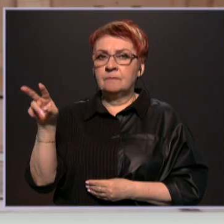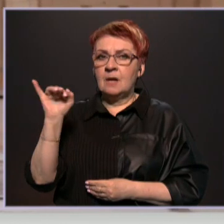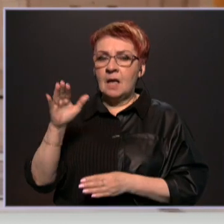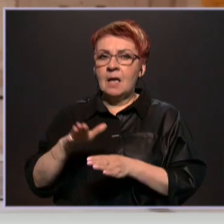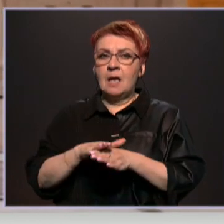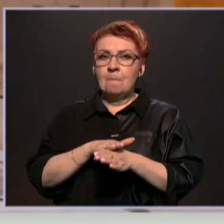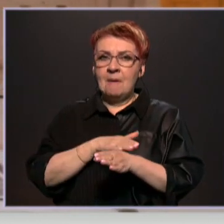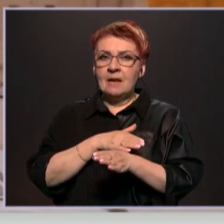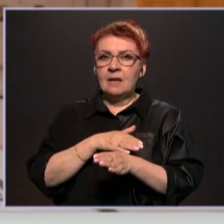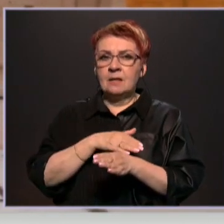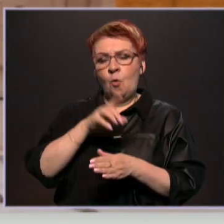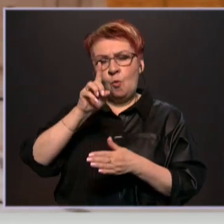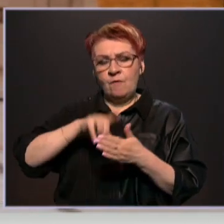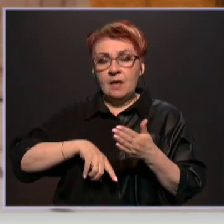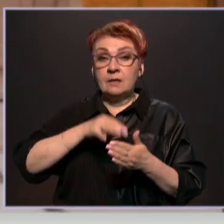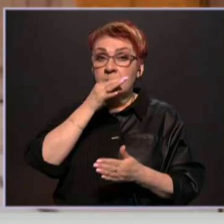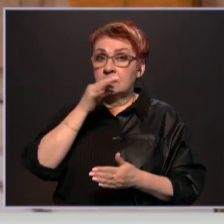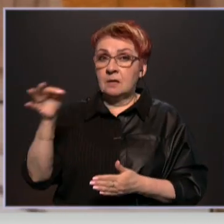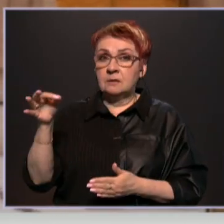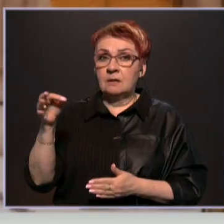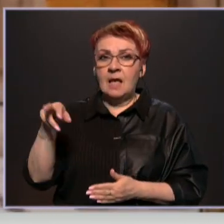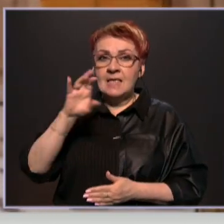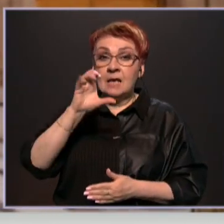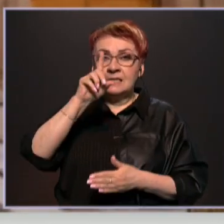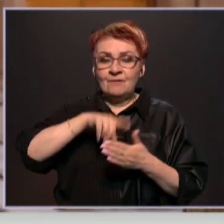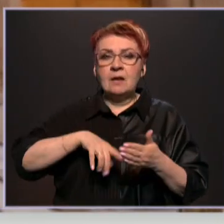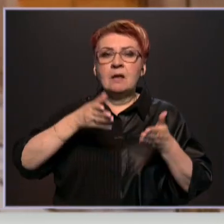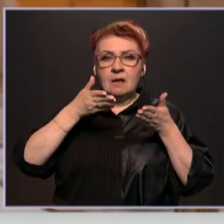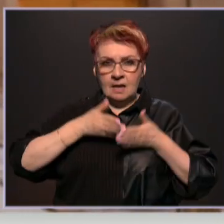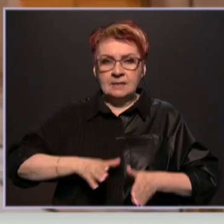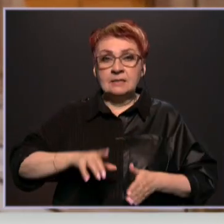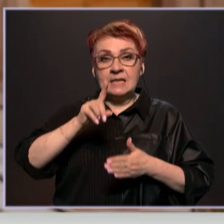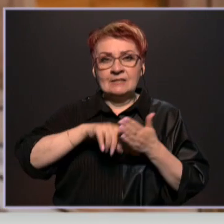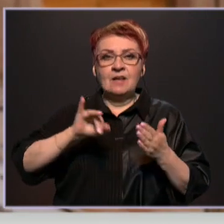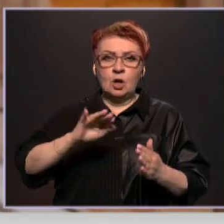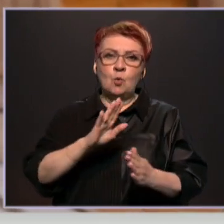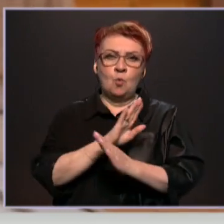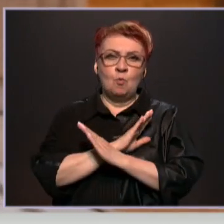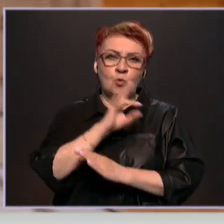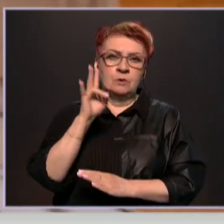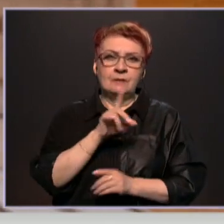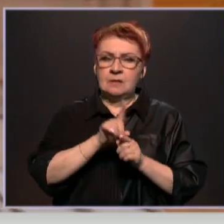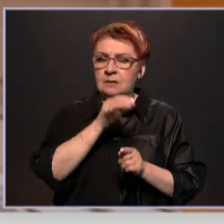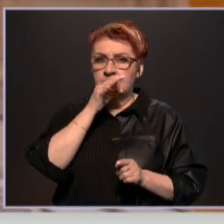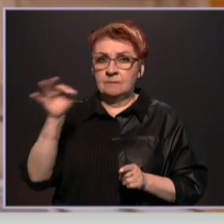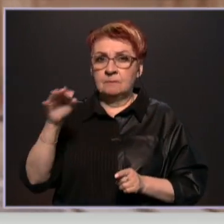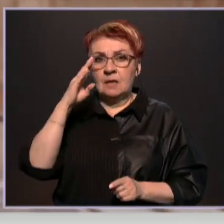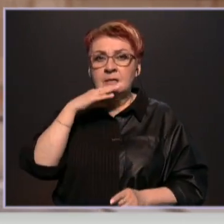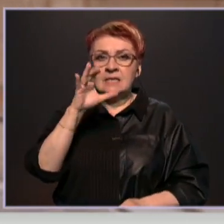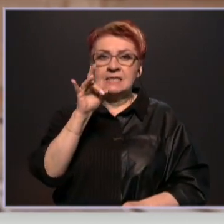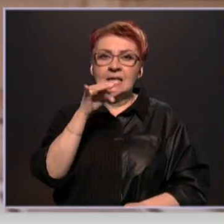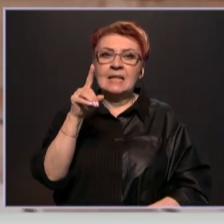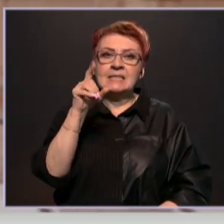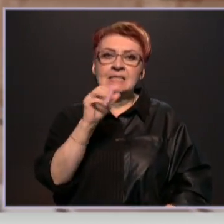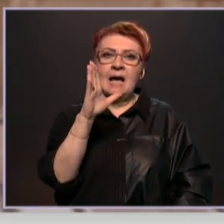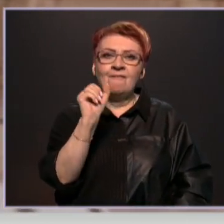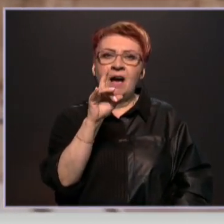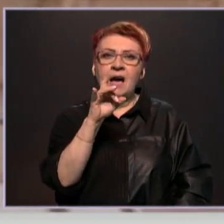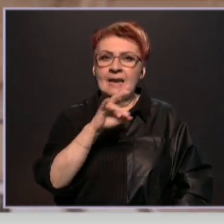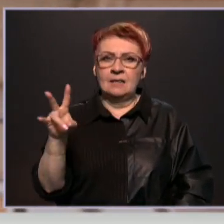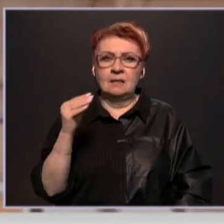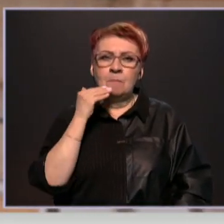уверенно сказал я с Верой родился с Верой и умру отец Сергий заварен последний раз поклонился